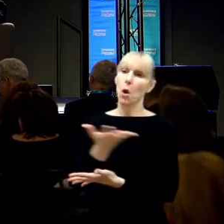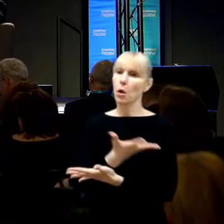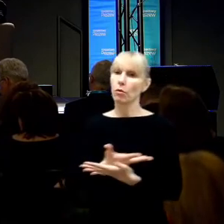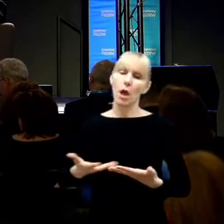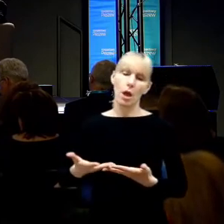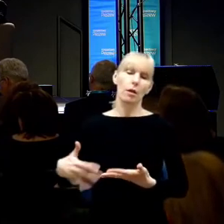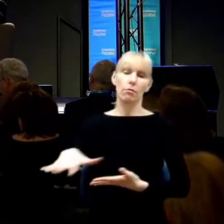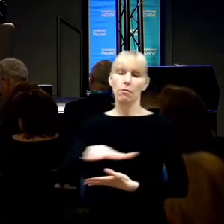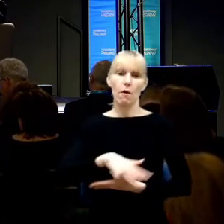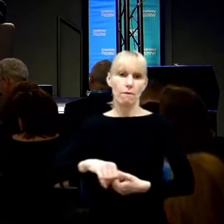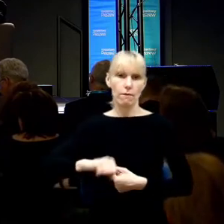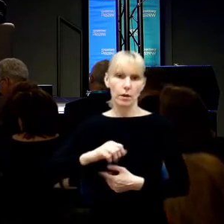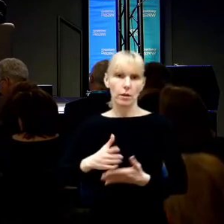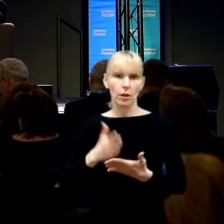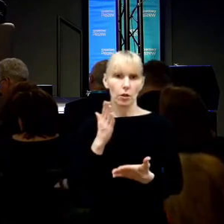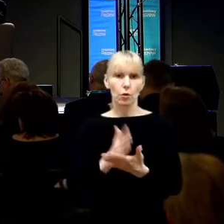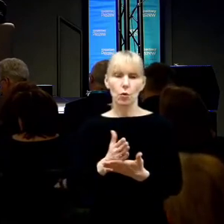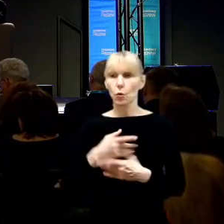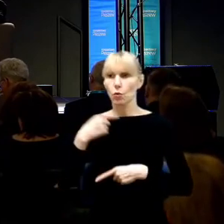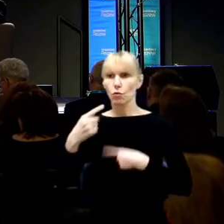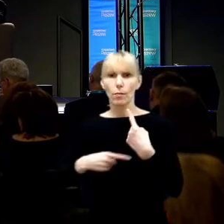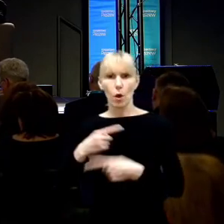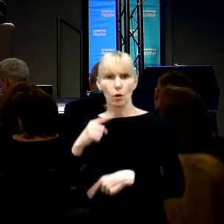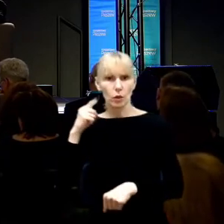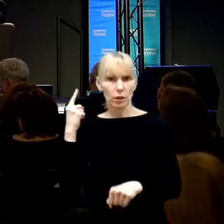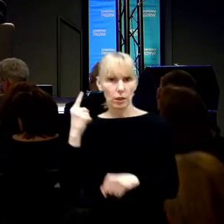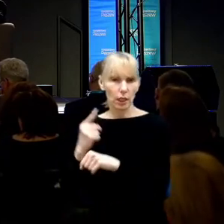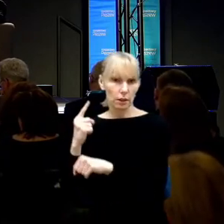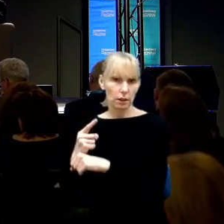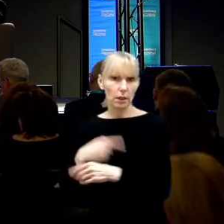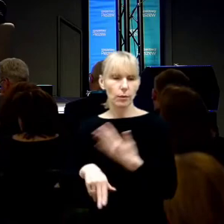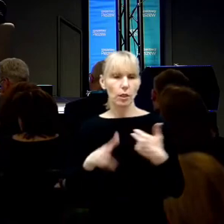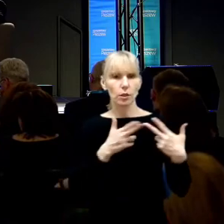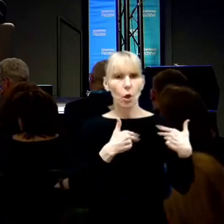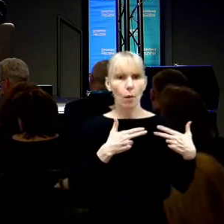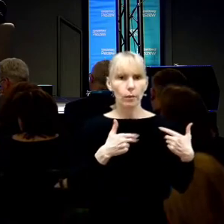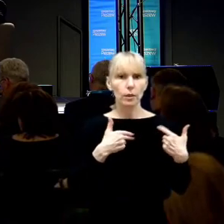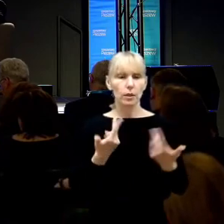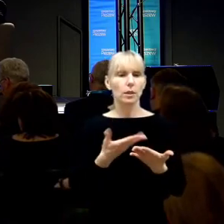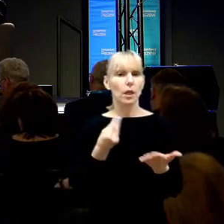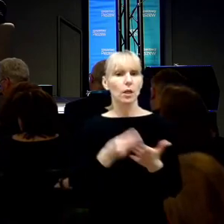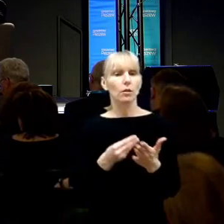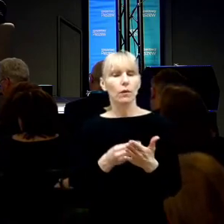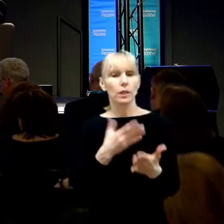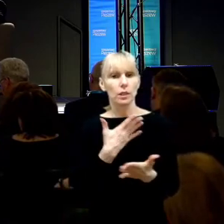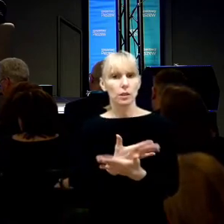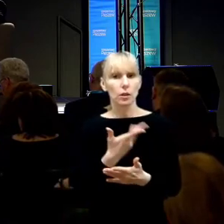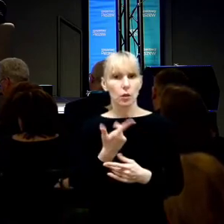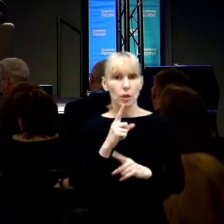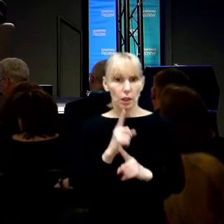przeprowadzić cały proces decyzyjny przez komitet inwestycyjny gdzie bardzo wiele osób, z naprawdę, szerokim doświadczeniem